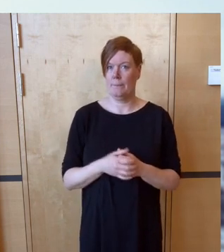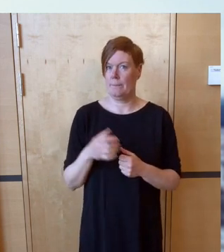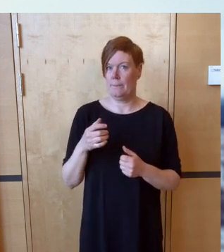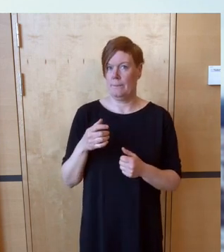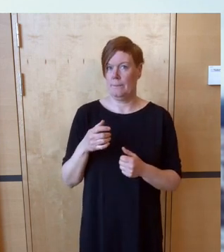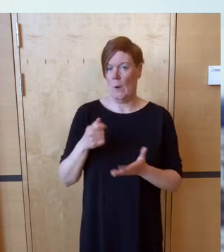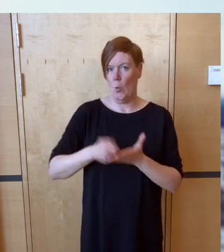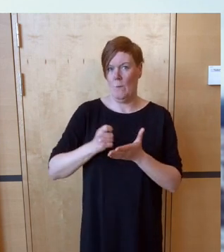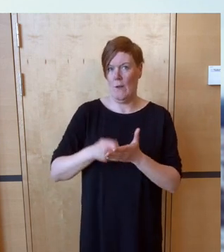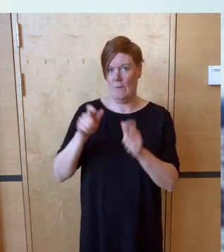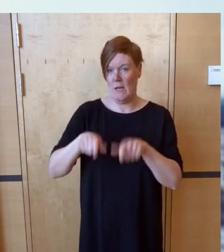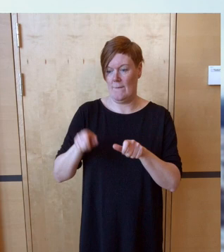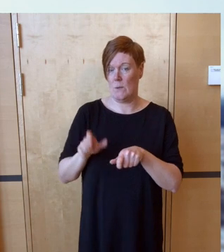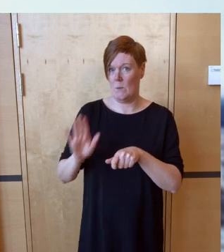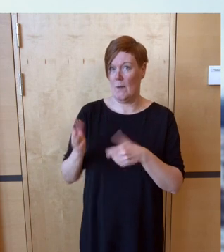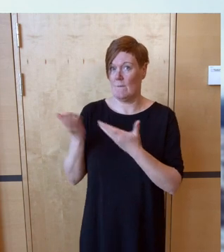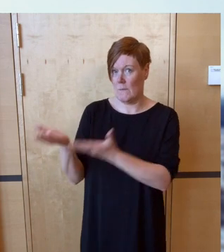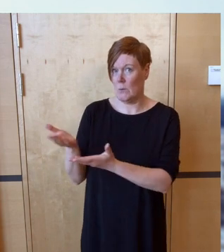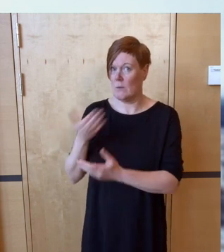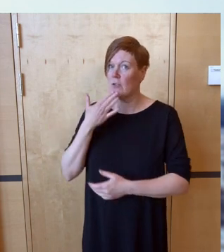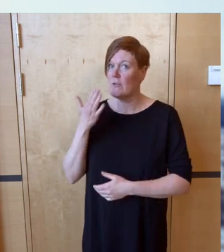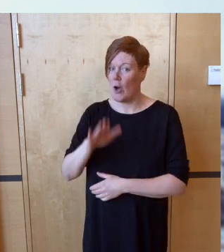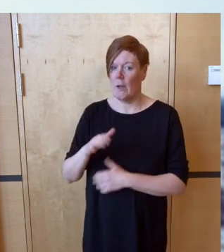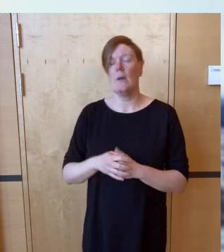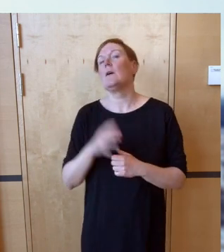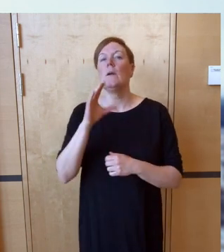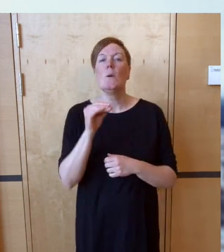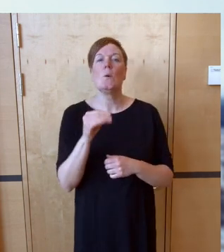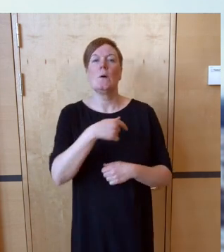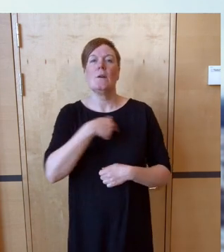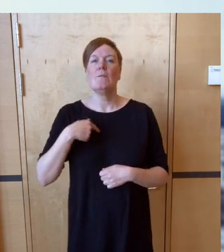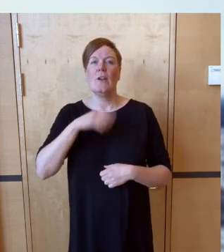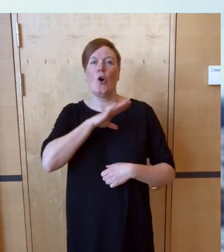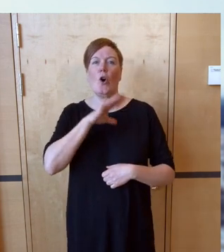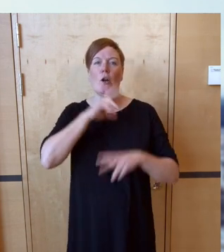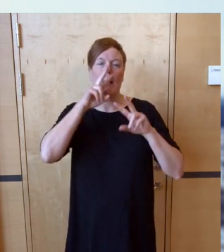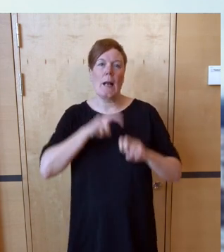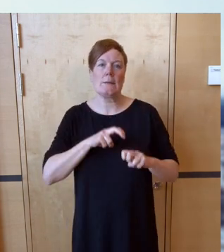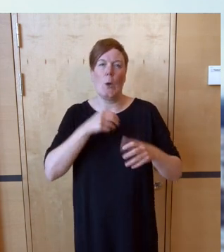Vi har en pågående granskning borde vara bättre på Skellefteås expansion